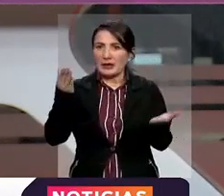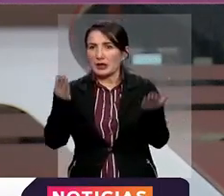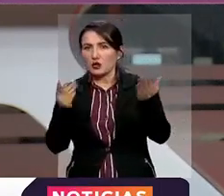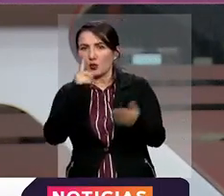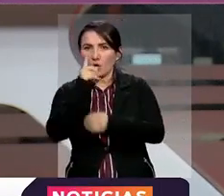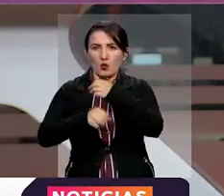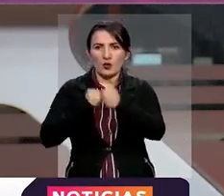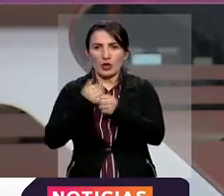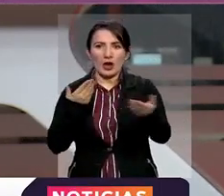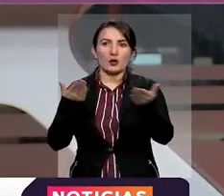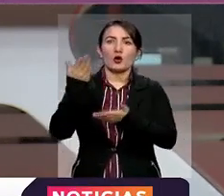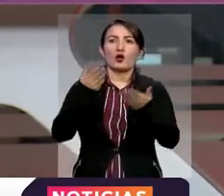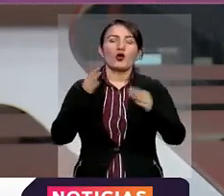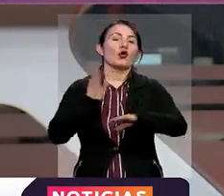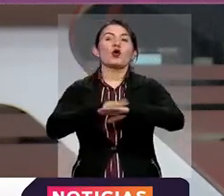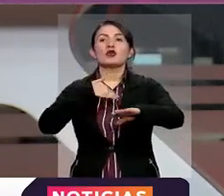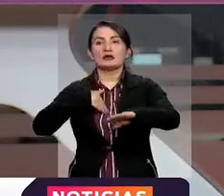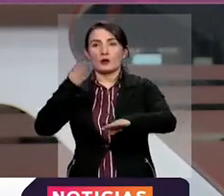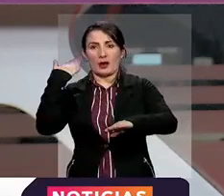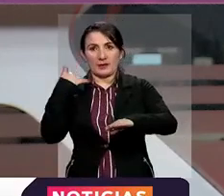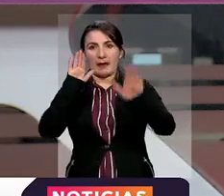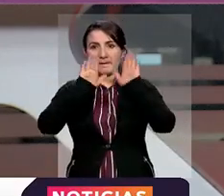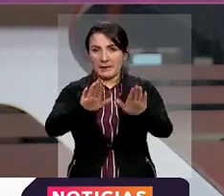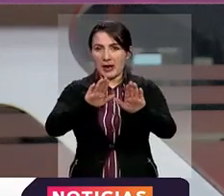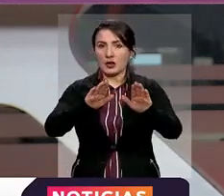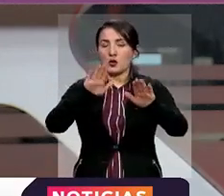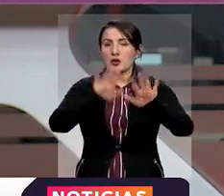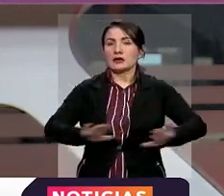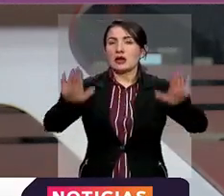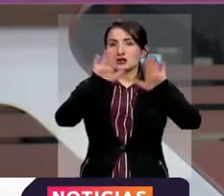A ESTA HORA NOS CONECTAMOS CON CATALINA LóPEZ COORDINADORA